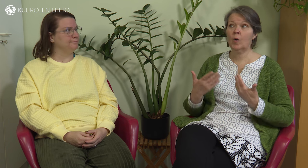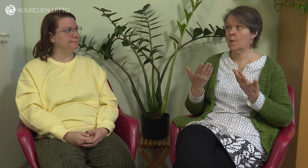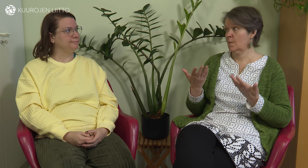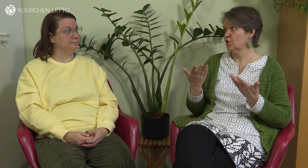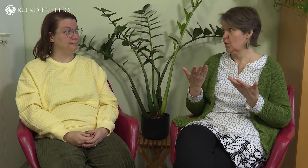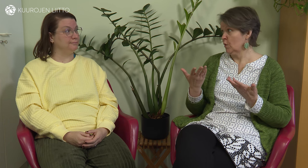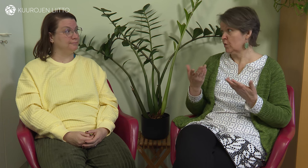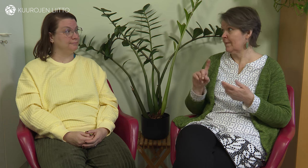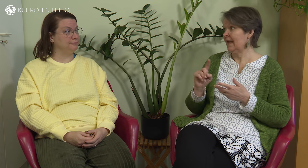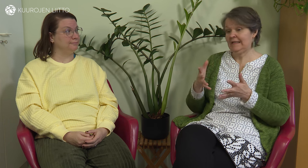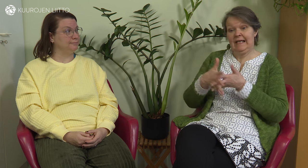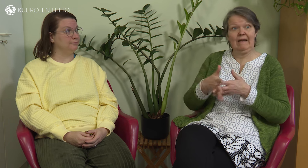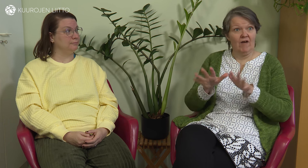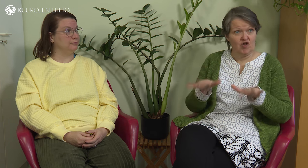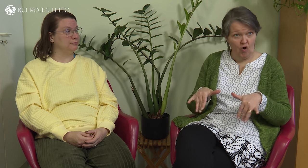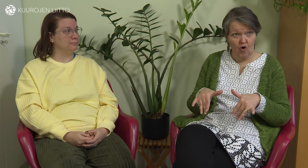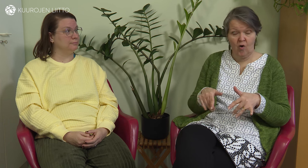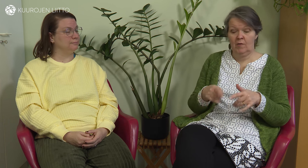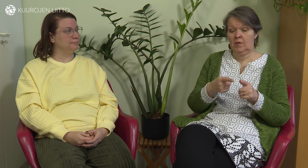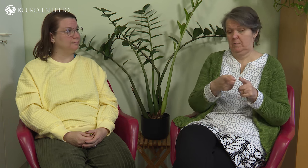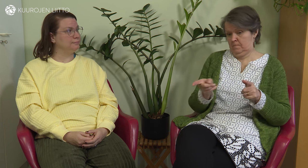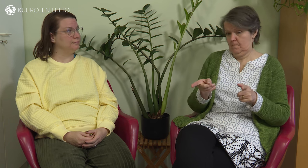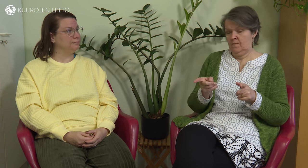Tähän mennessä on varmistunut, -